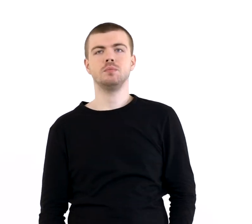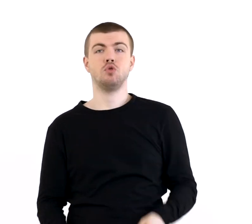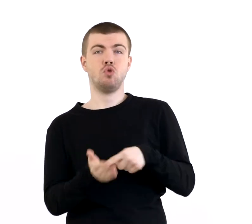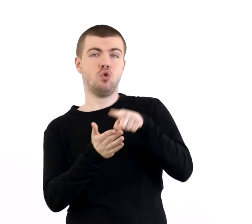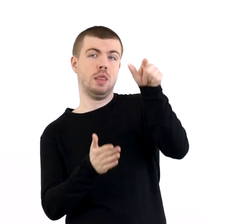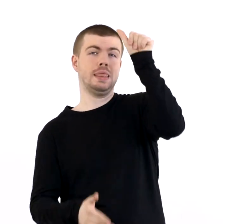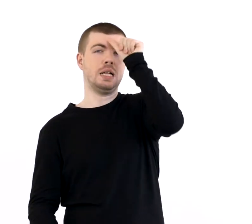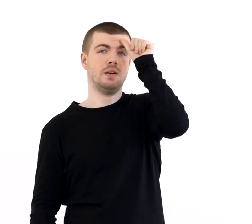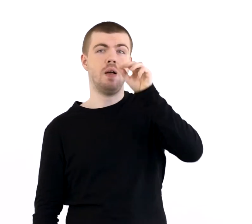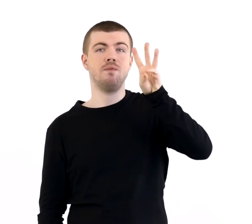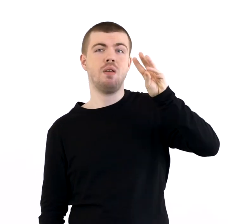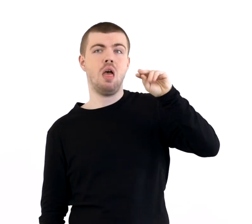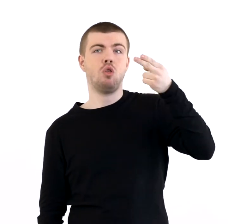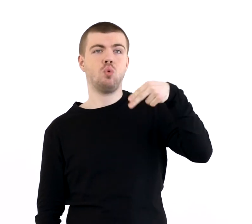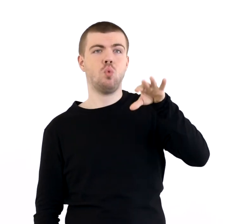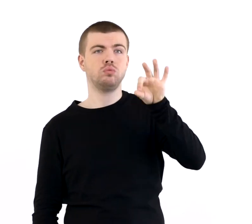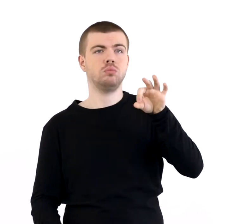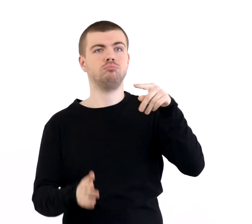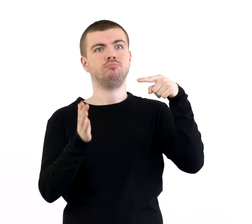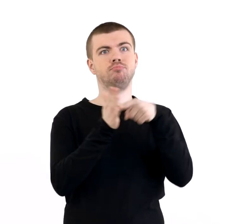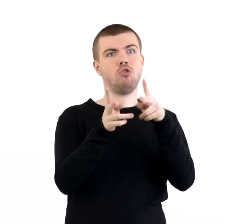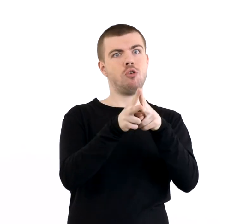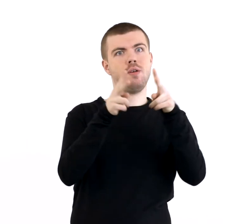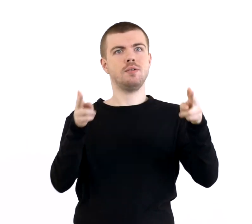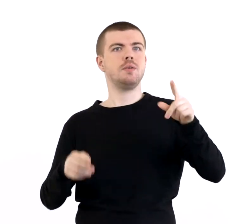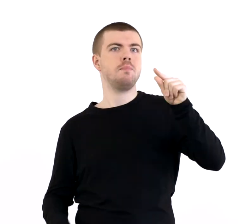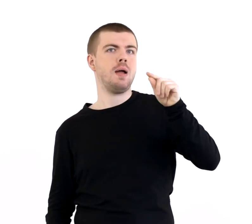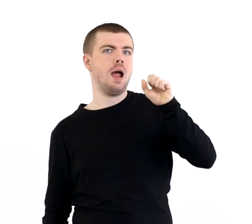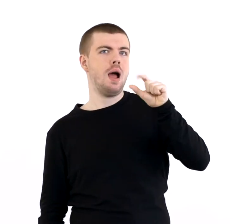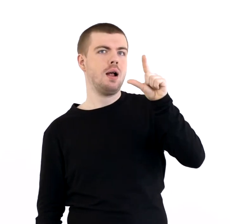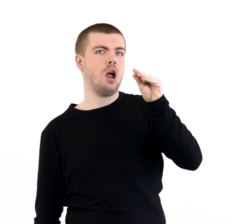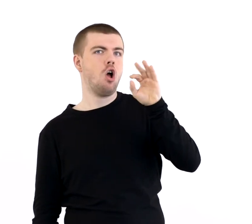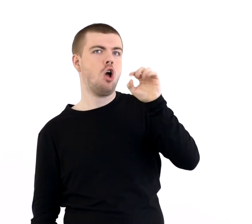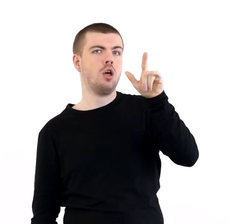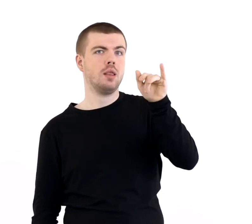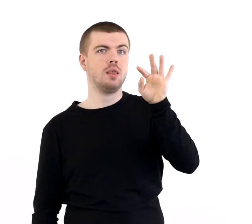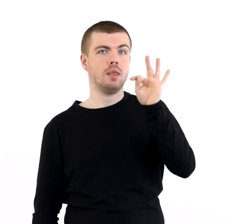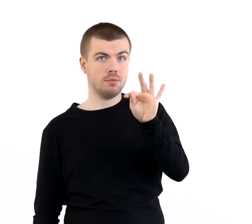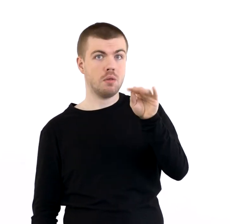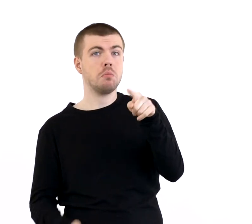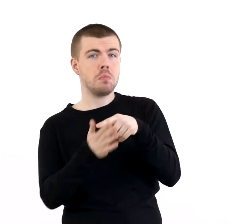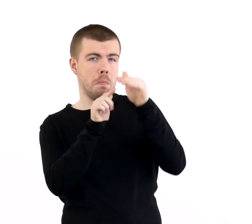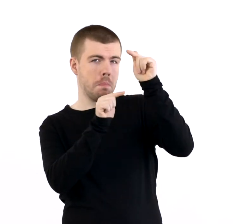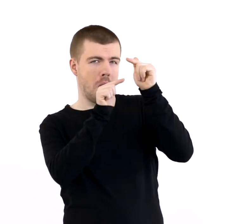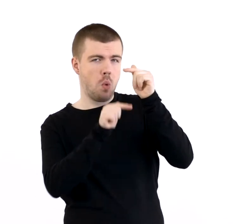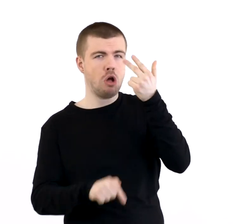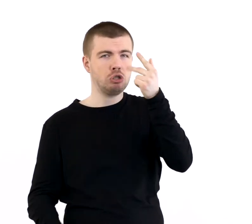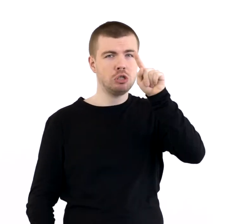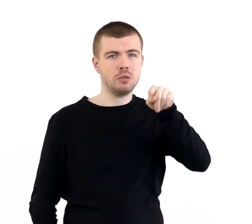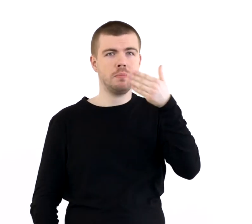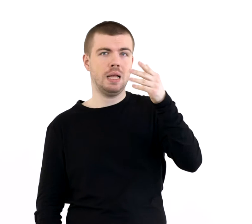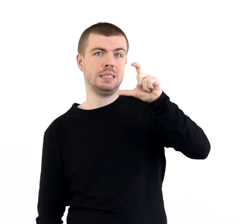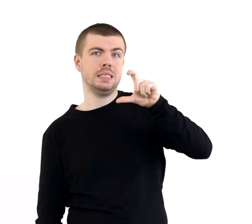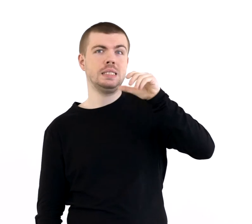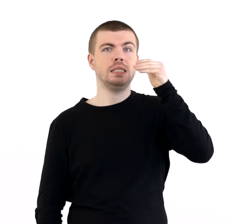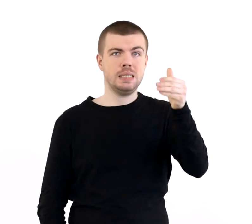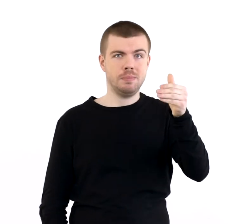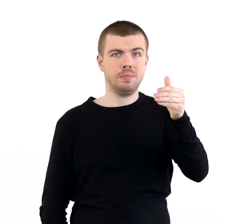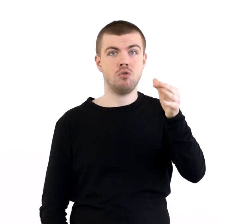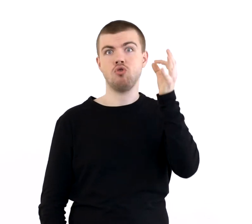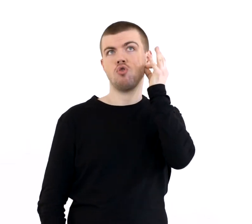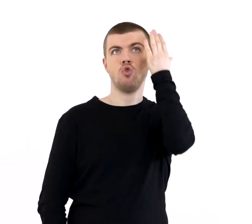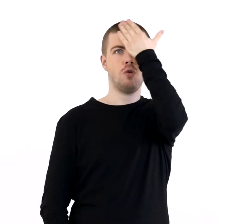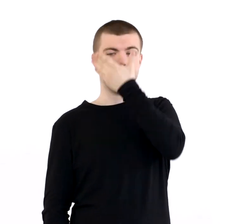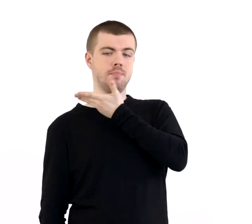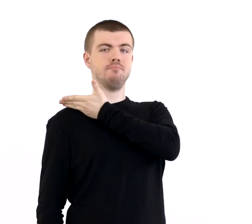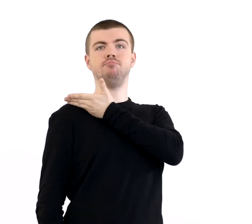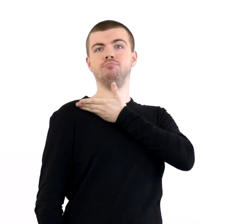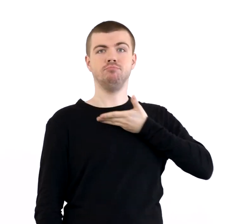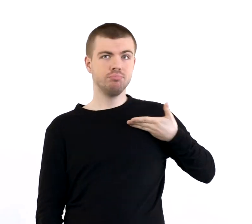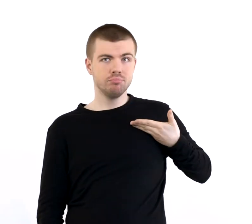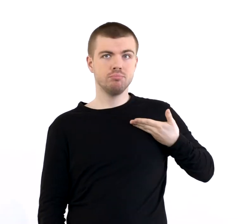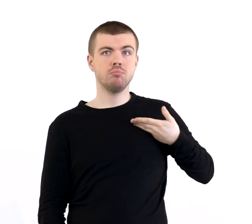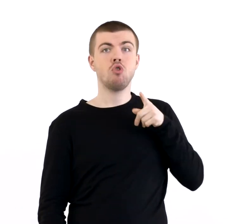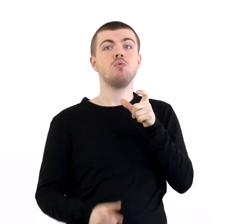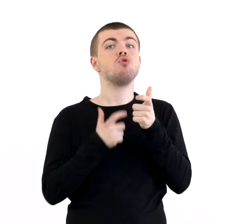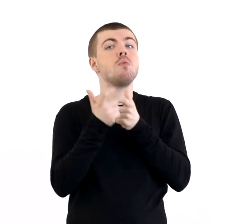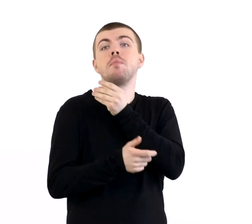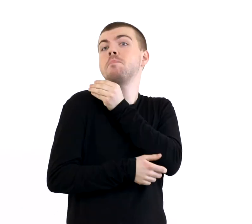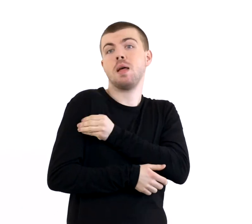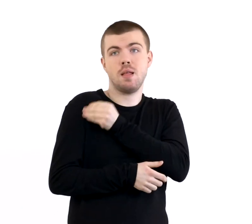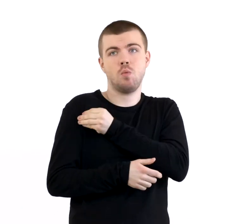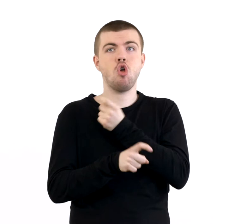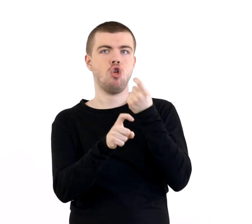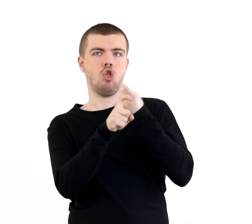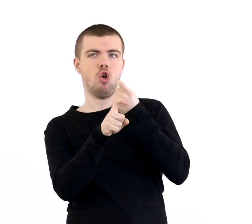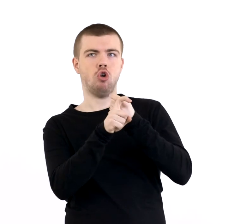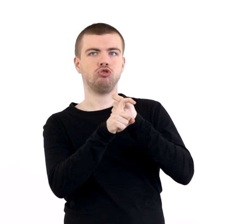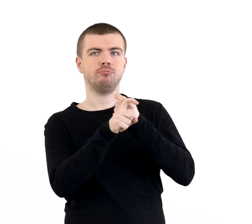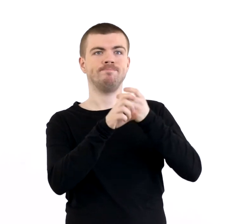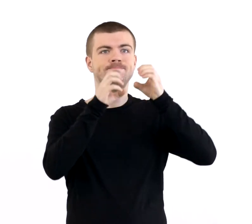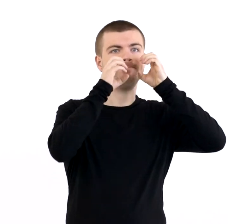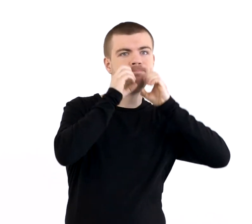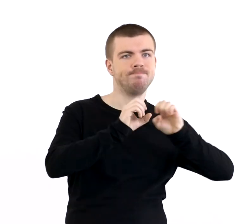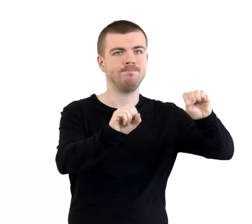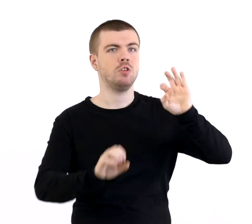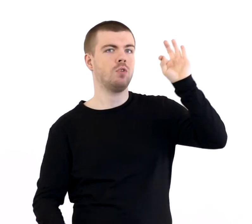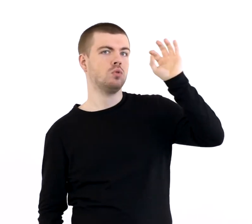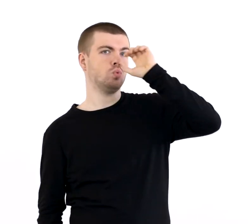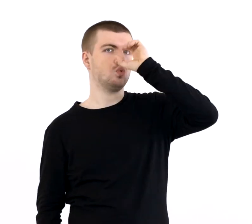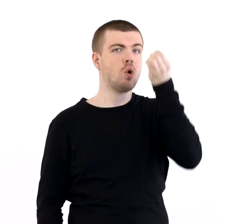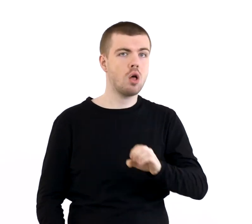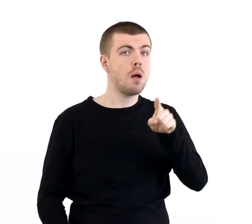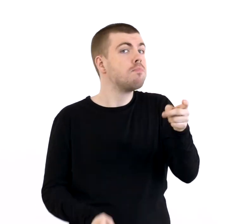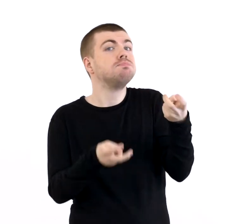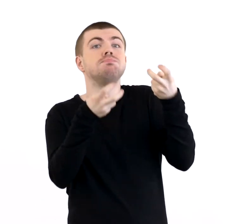tzw. Wenus paleolityczna - miniaturowe (3,5 cm wys.) popiersie kobiety wykonane z kości słoniowej,